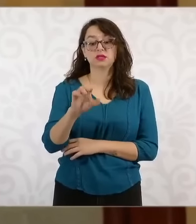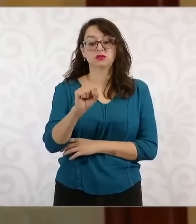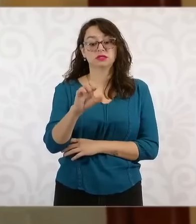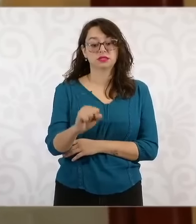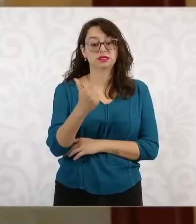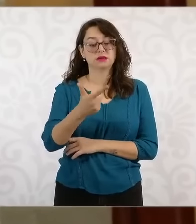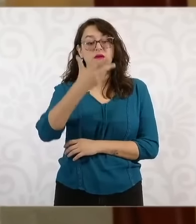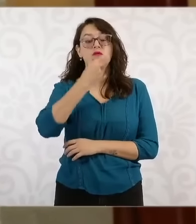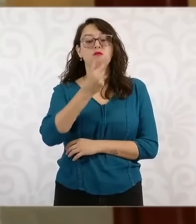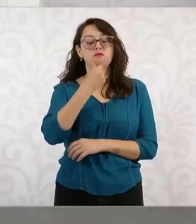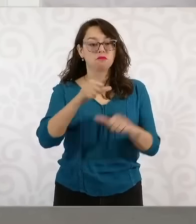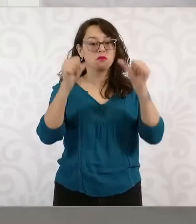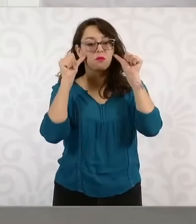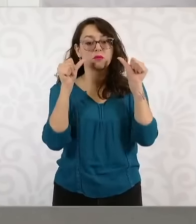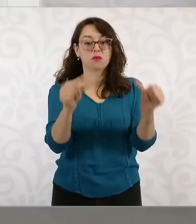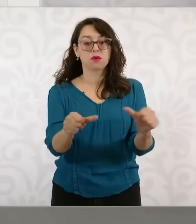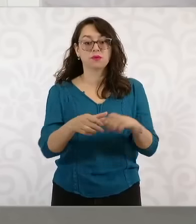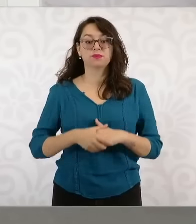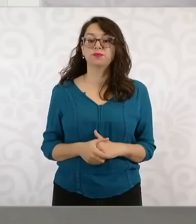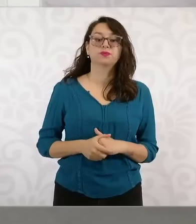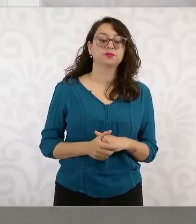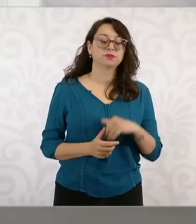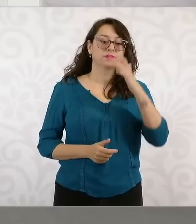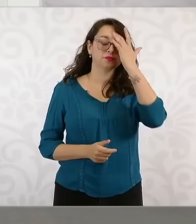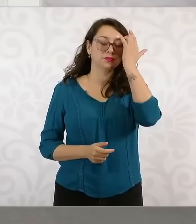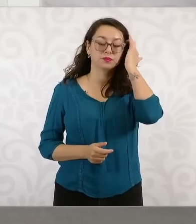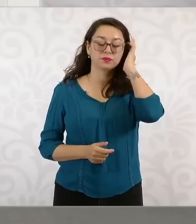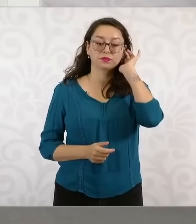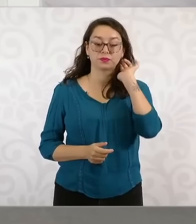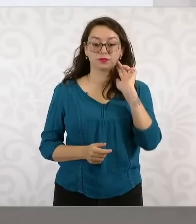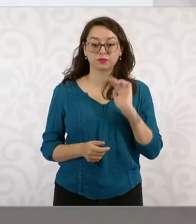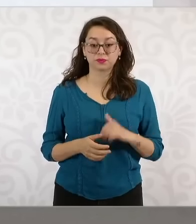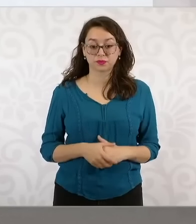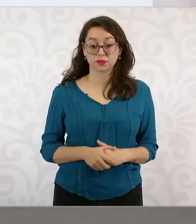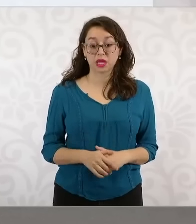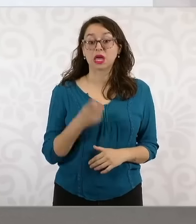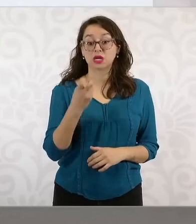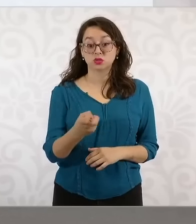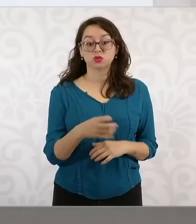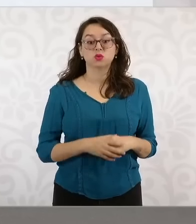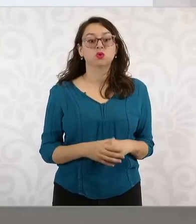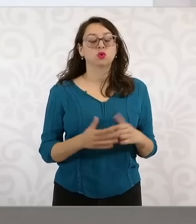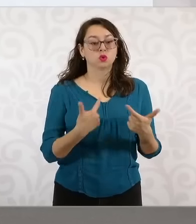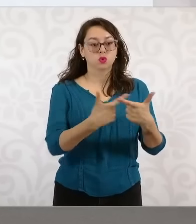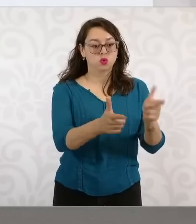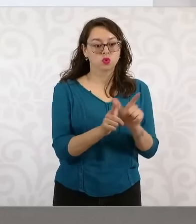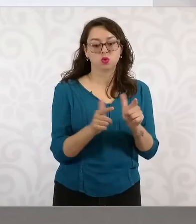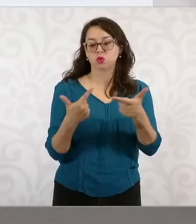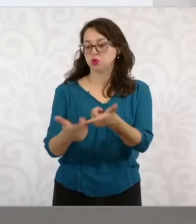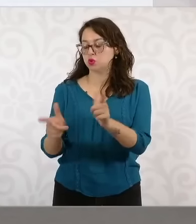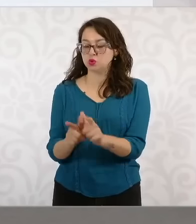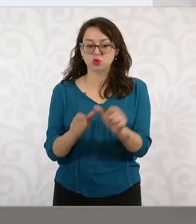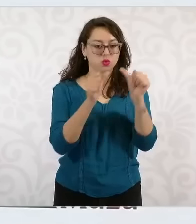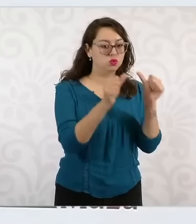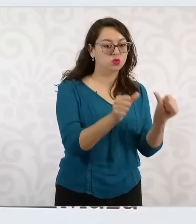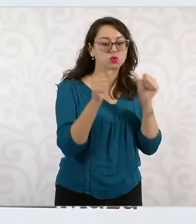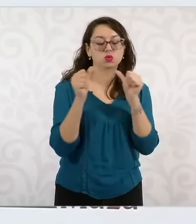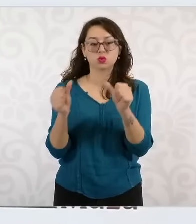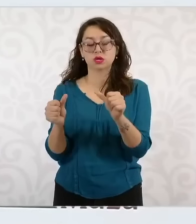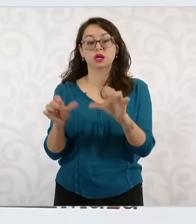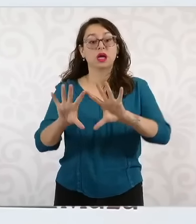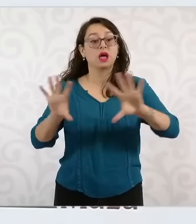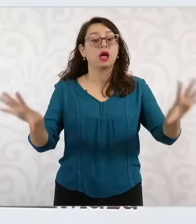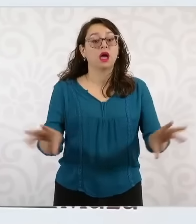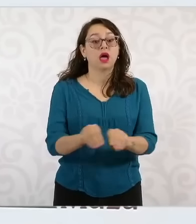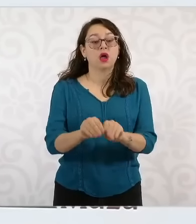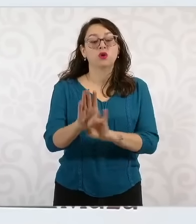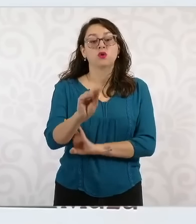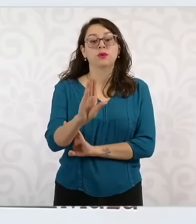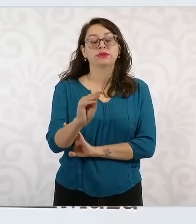productores. Estas esta acción atendiendo a estos dos grupos nos va a permitir atender al 99% 99.9%